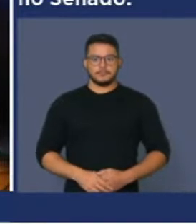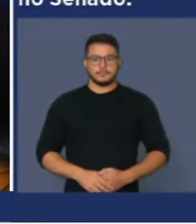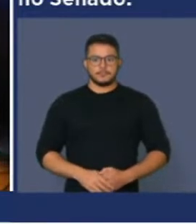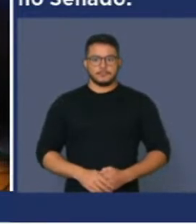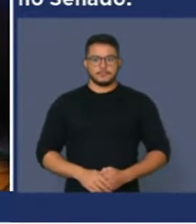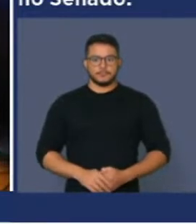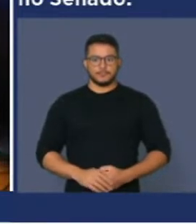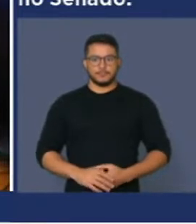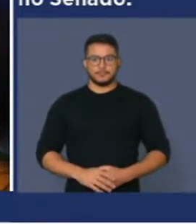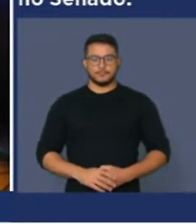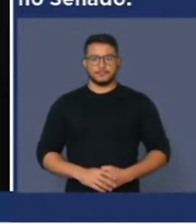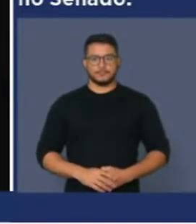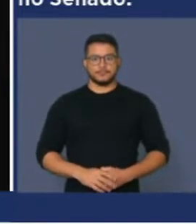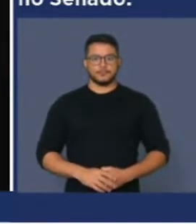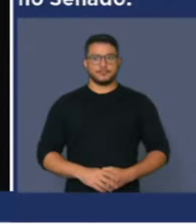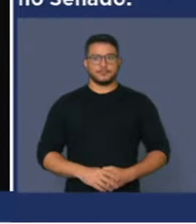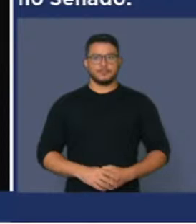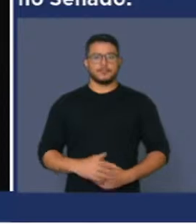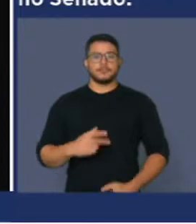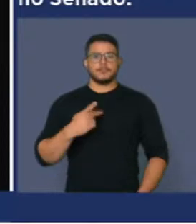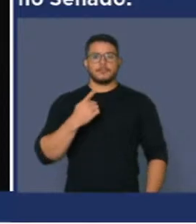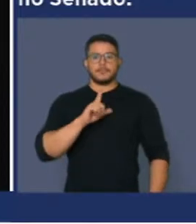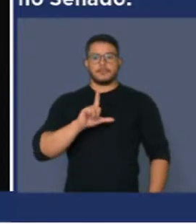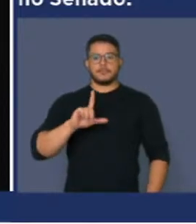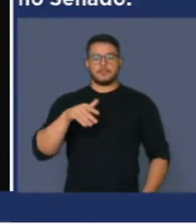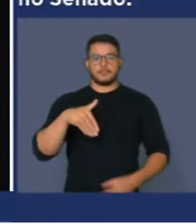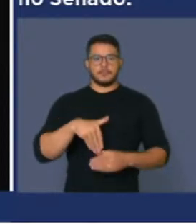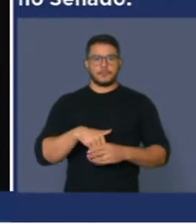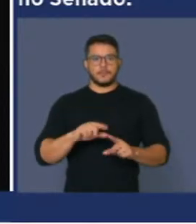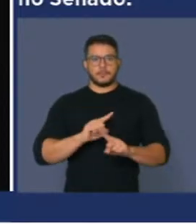PRESIDENTE PRESIDENTE O PL ORIENTA NÃO, PRESIDENTE. [PRESIDENTE]: PP. -- [DEPUTADO]: